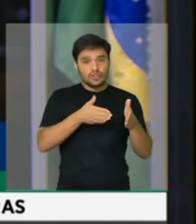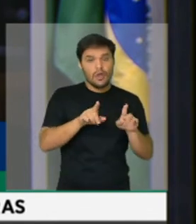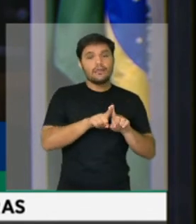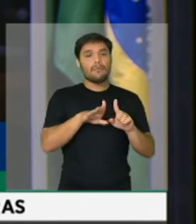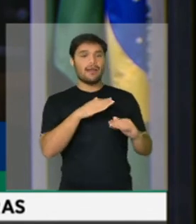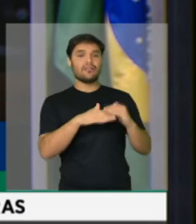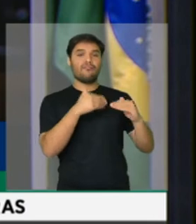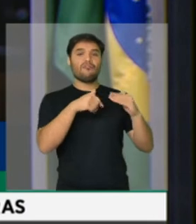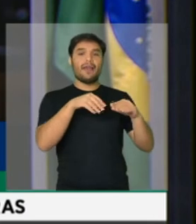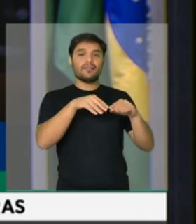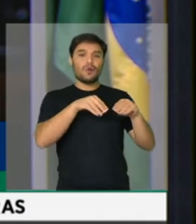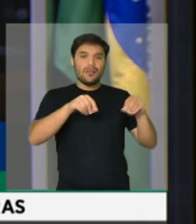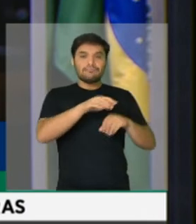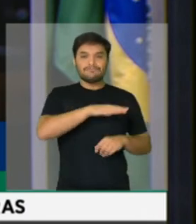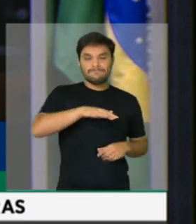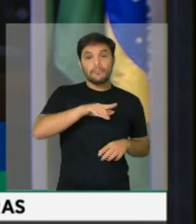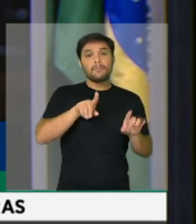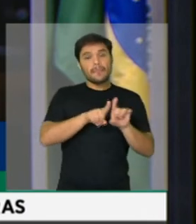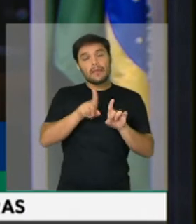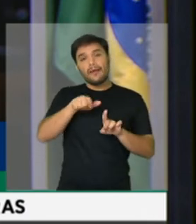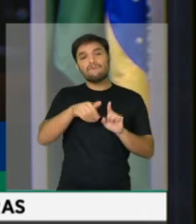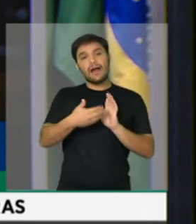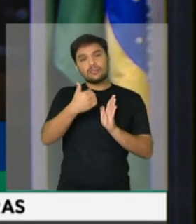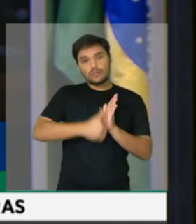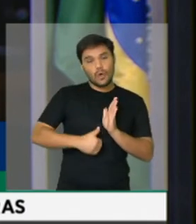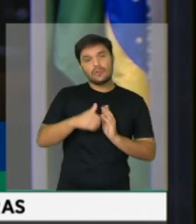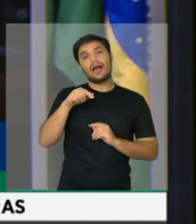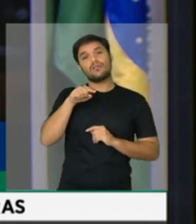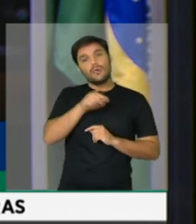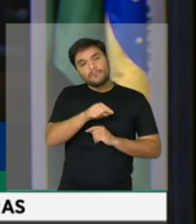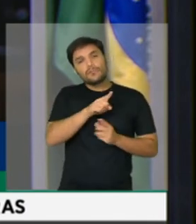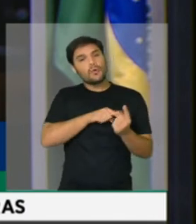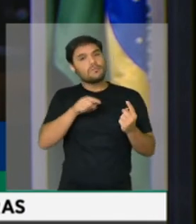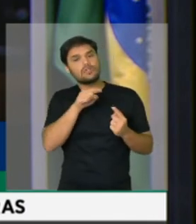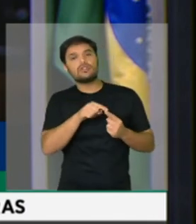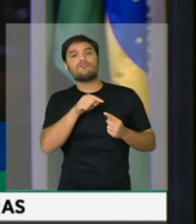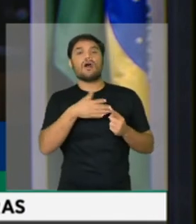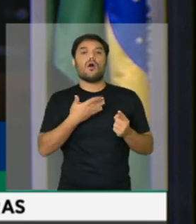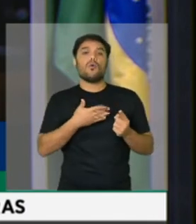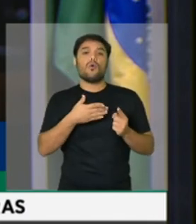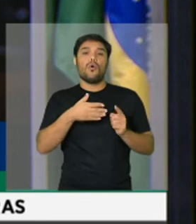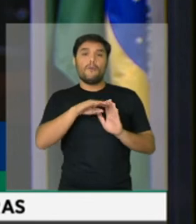DO RIO SÃO FRANCISCO COM BACIAS DO NORDESTE NOS TERMOS DA MEDIDA PROVISÓRIA VALOR ECONÔMICO DESSA ENERGIA